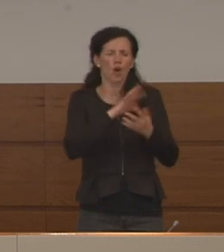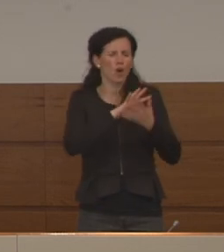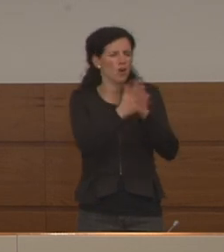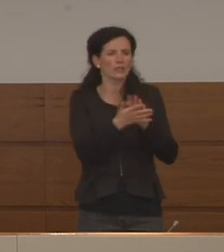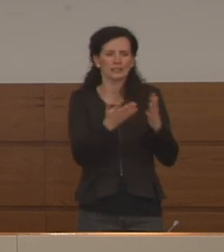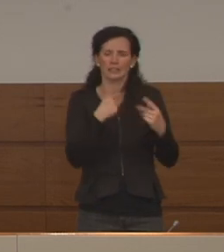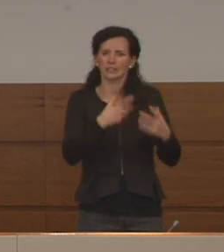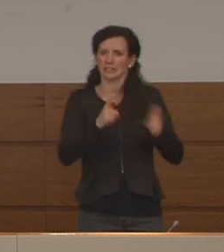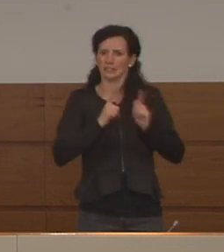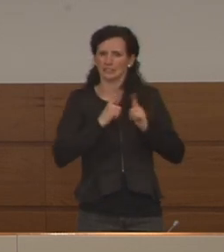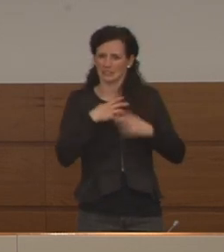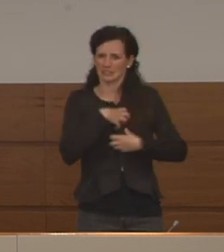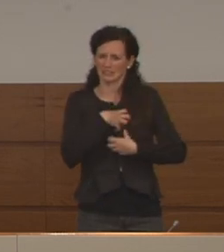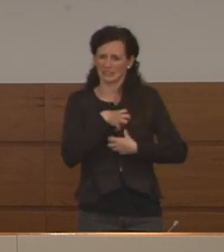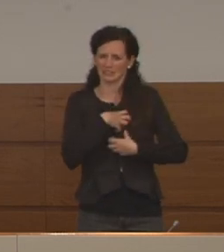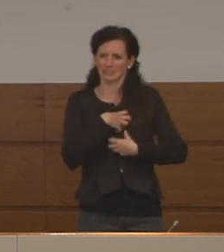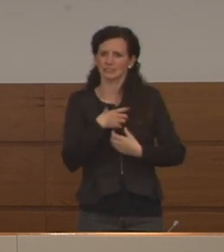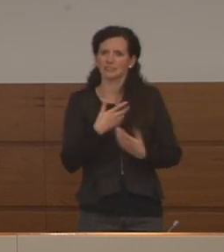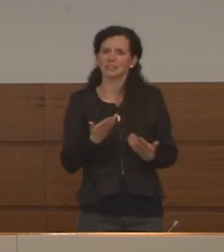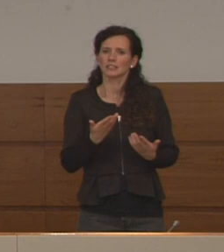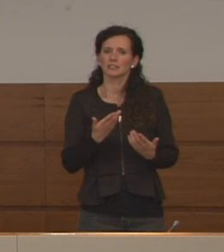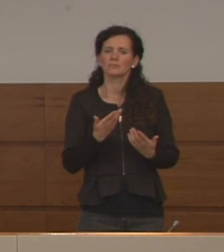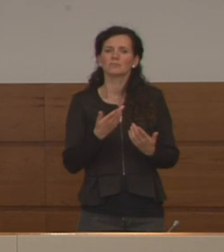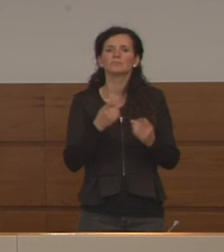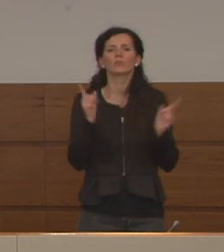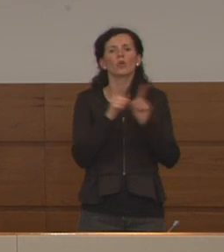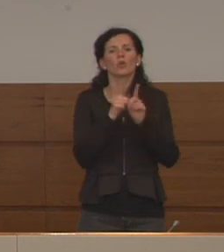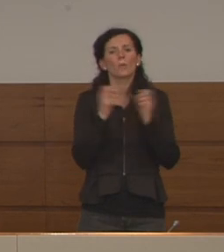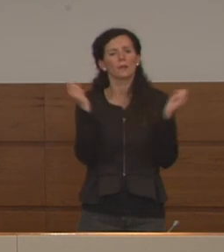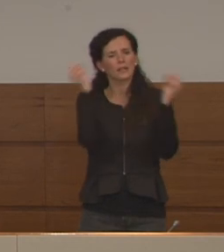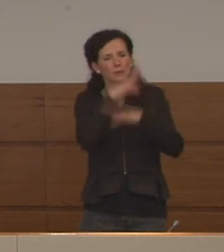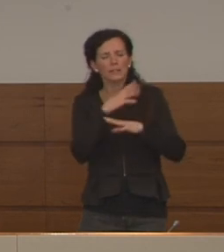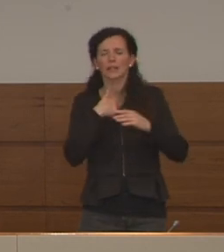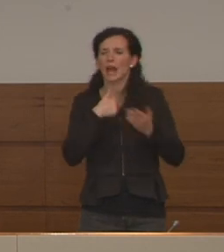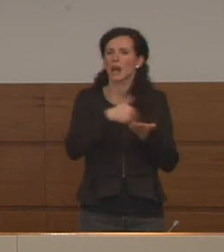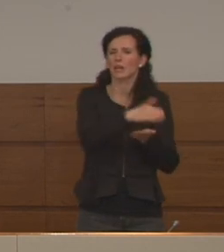non da disperdere, non dilapidare per ripensare seriamente al sistema di erogazione